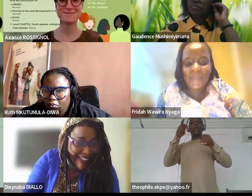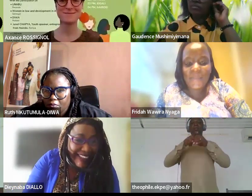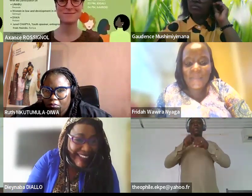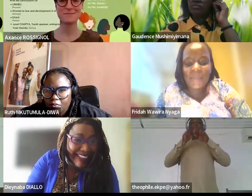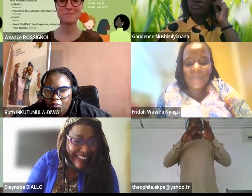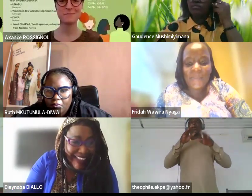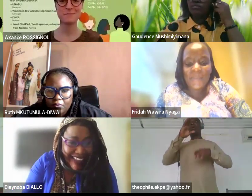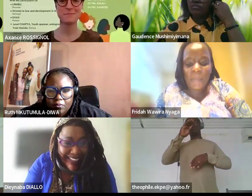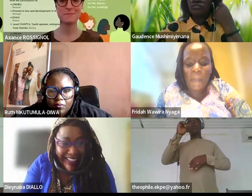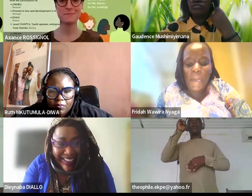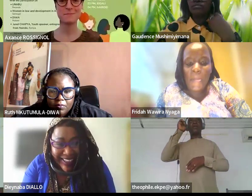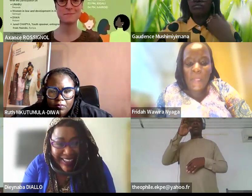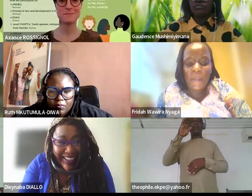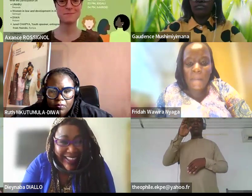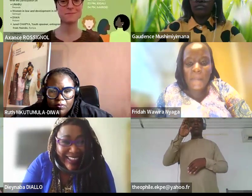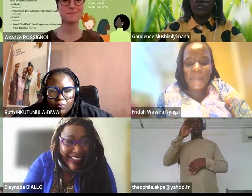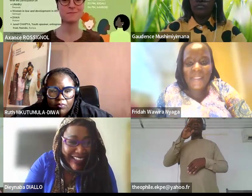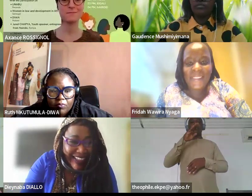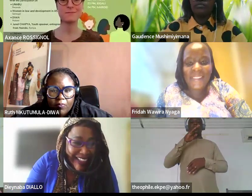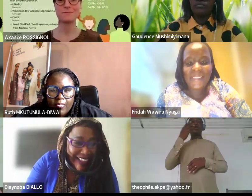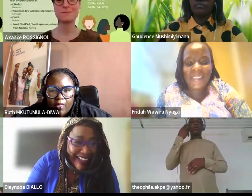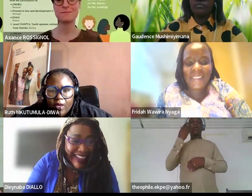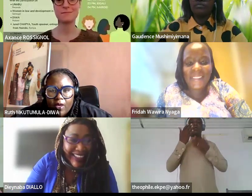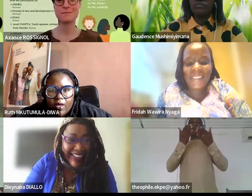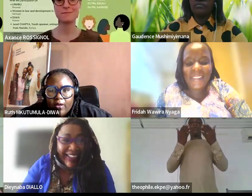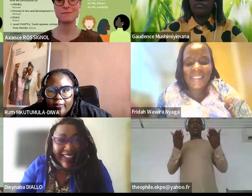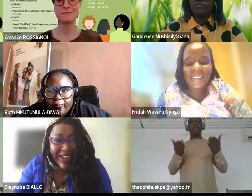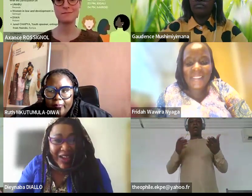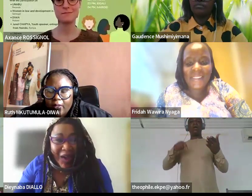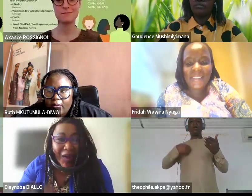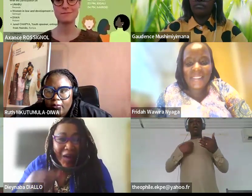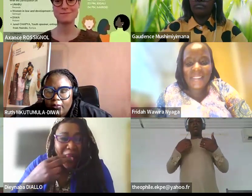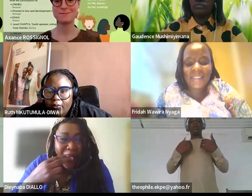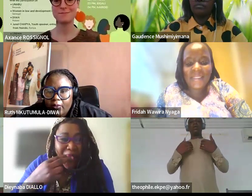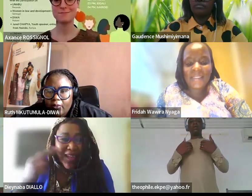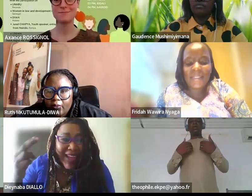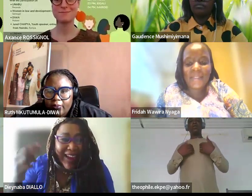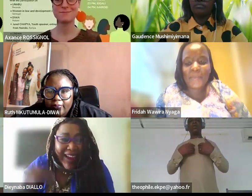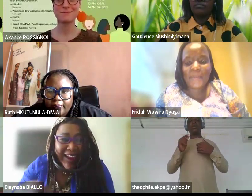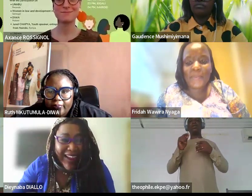participantes euh voilà euh nous avons un un joli commentaire